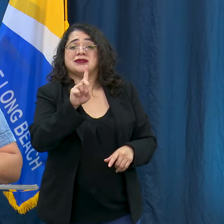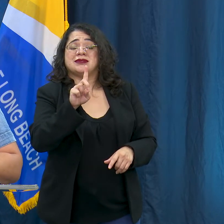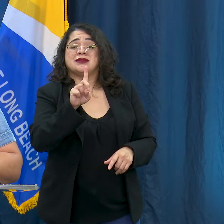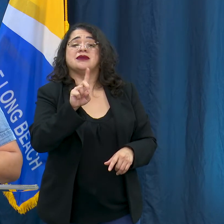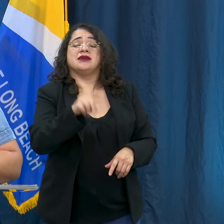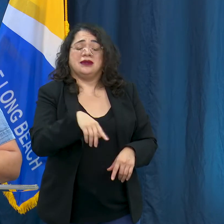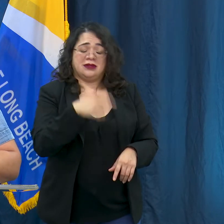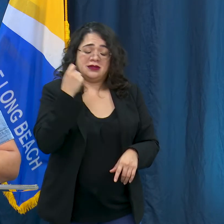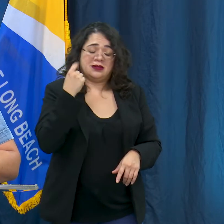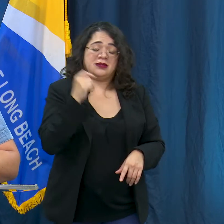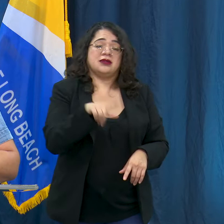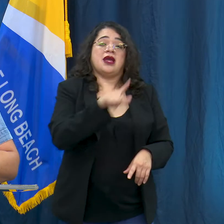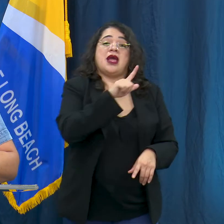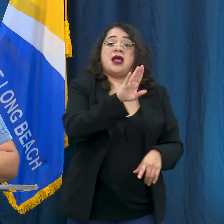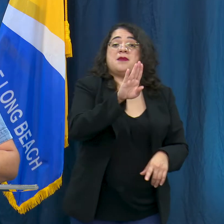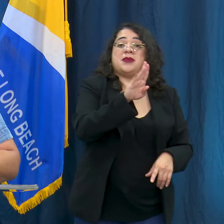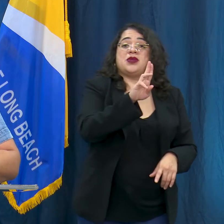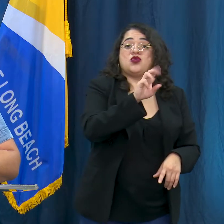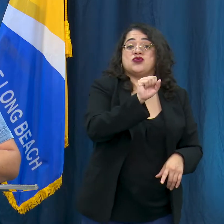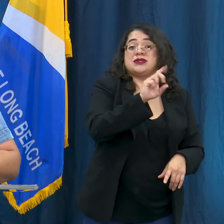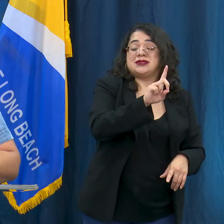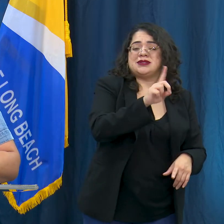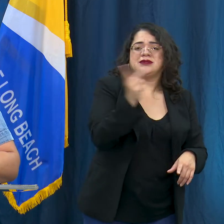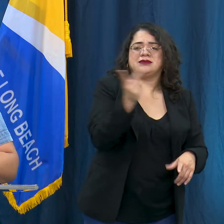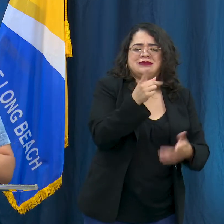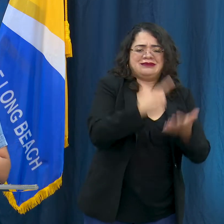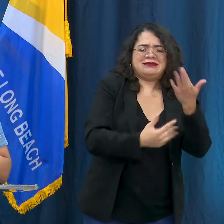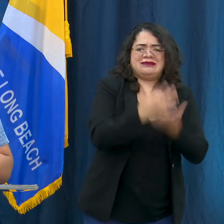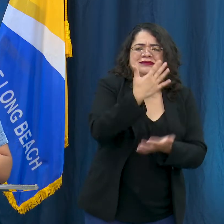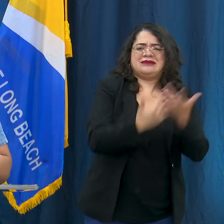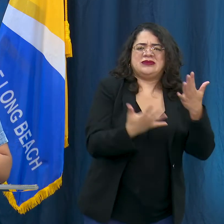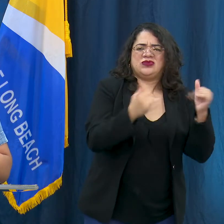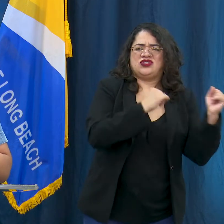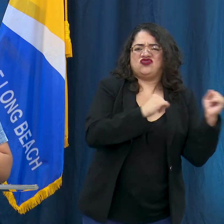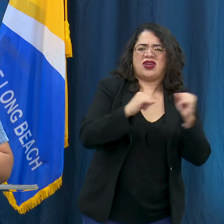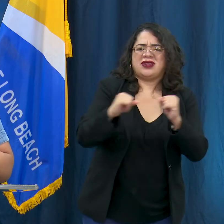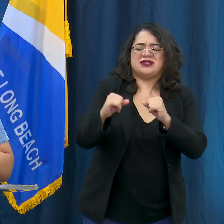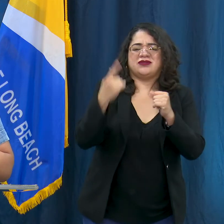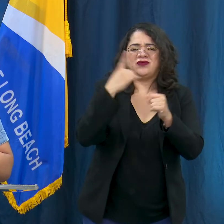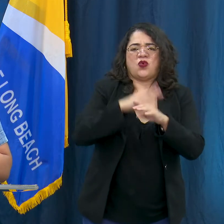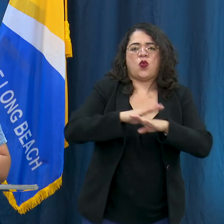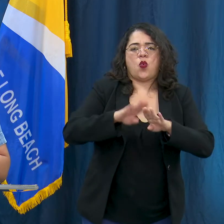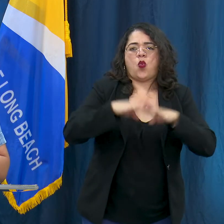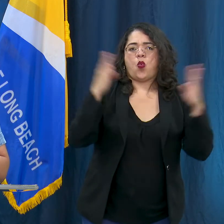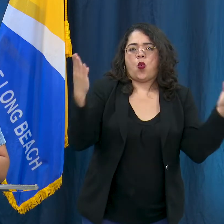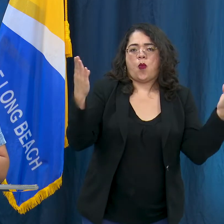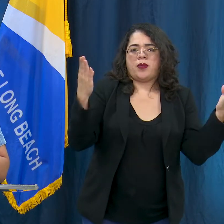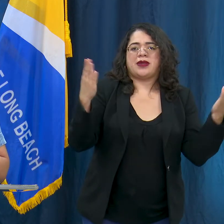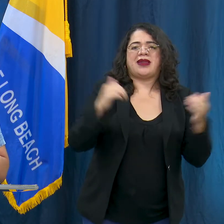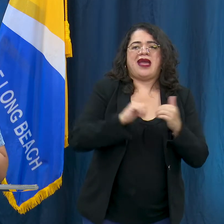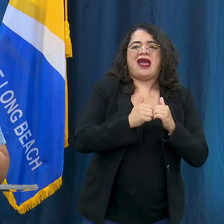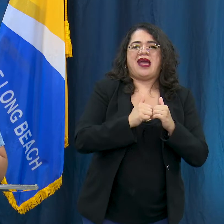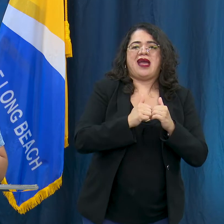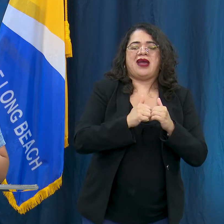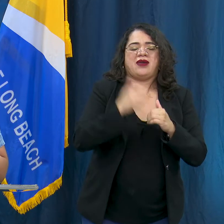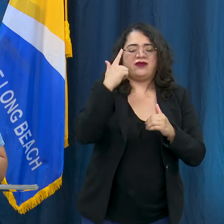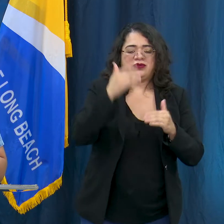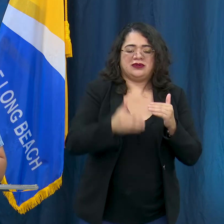una faqad oh de los ángeles para determinar la mejora strata para rehab rear este proxy para este próximo año escolar